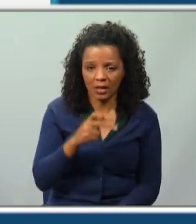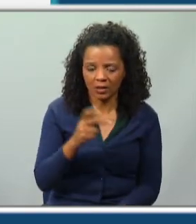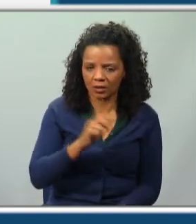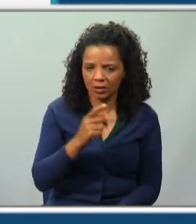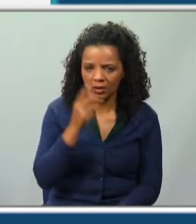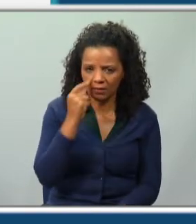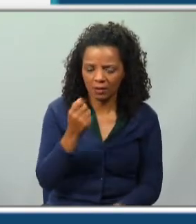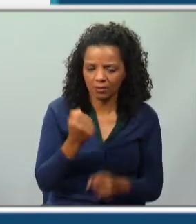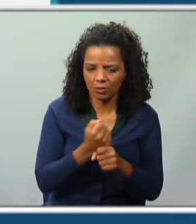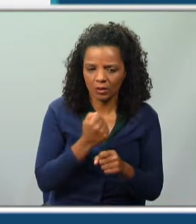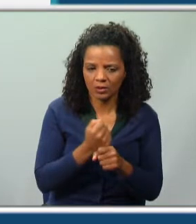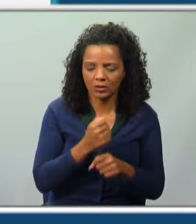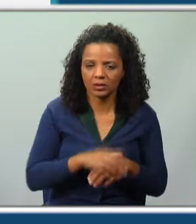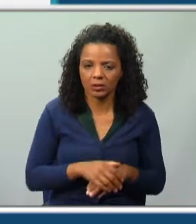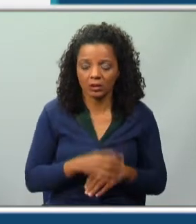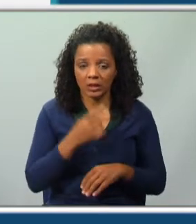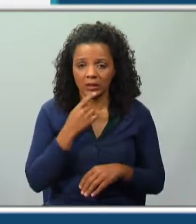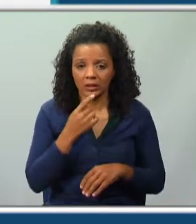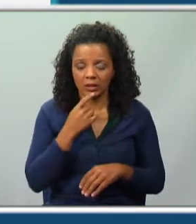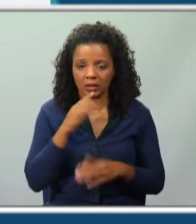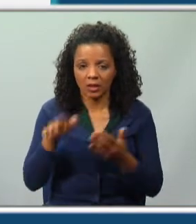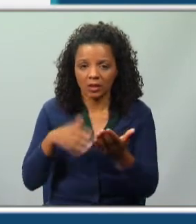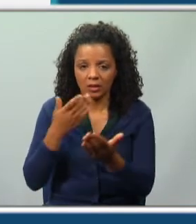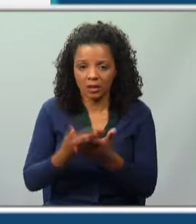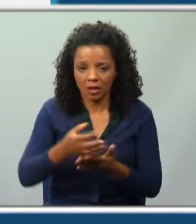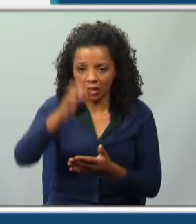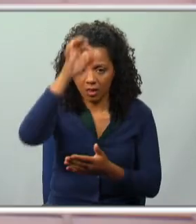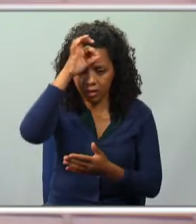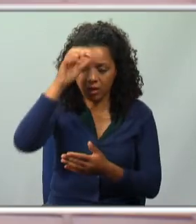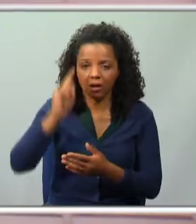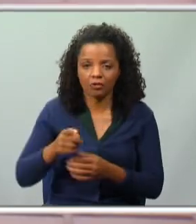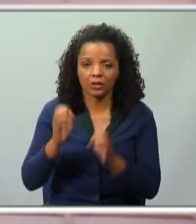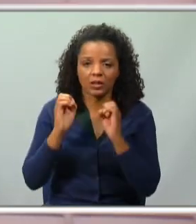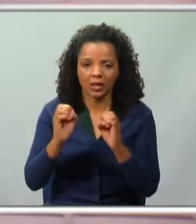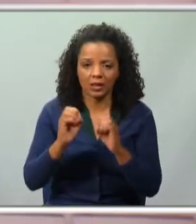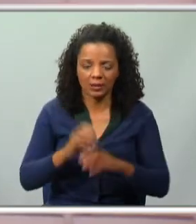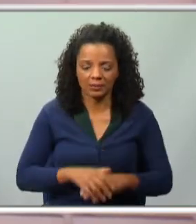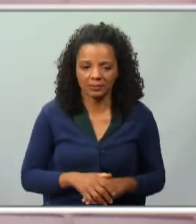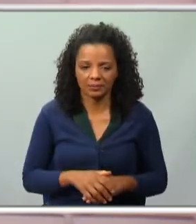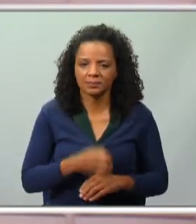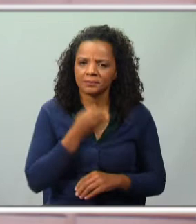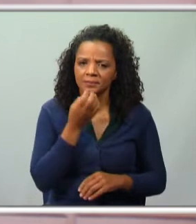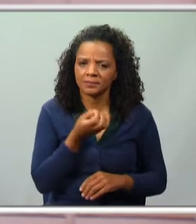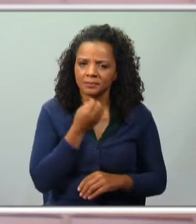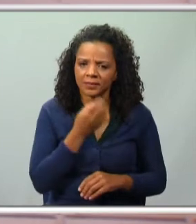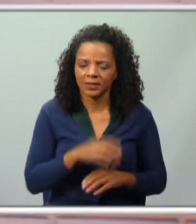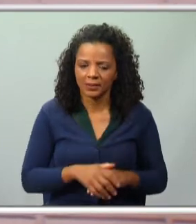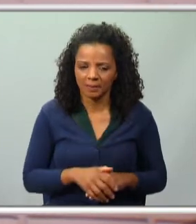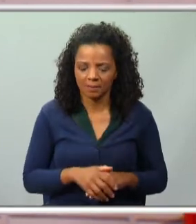quer dizer que coisa nenhuma vos consegue distrair muito bem fizemos dois 對你來說毫無意義可以很好地分散注意力我們做了兩個